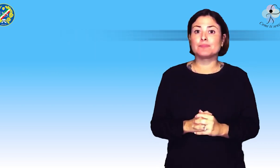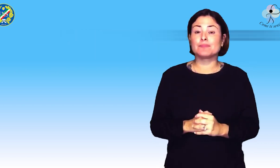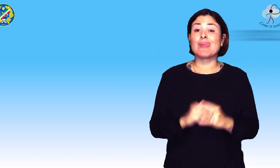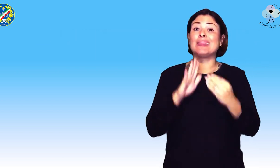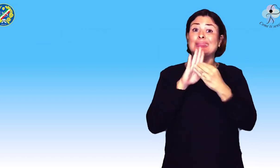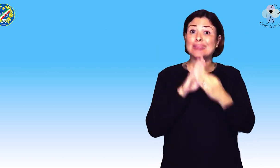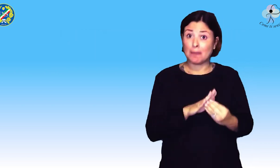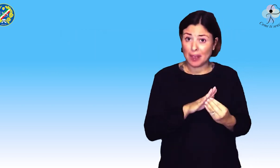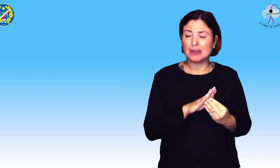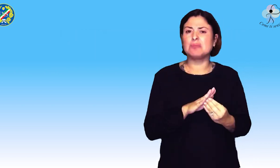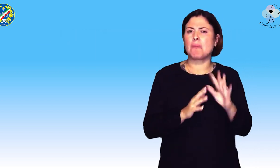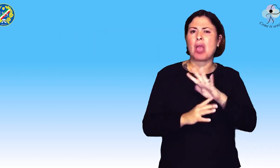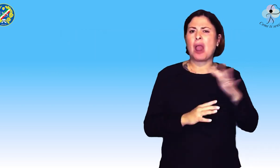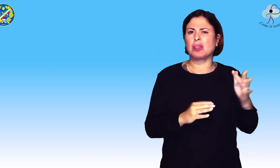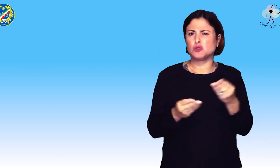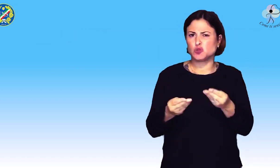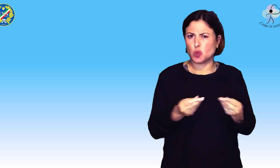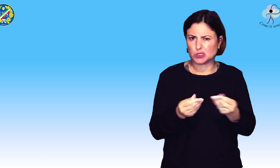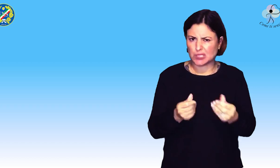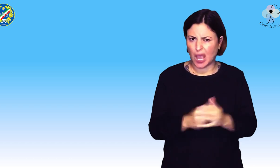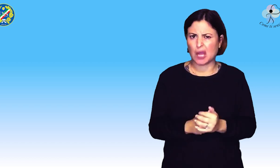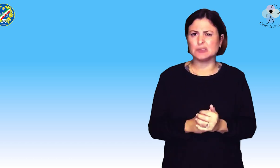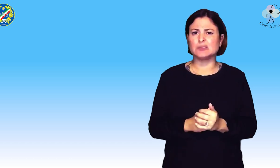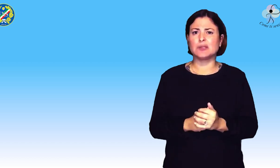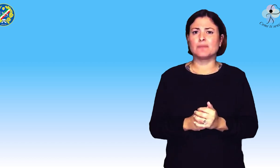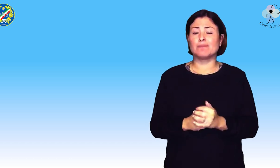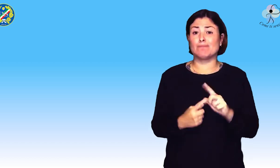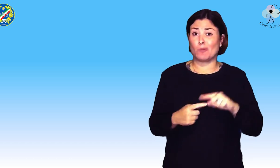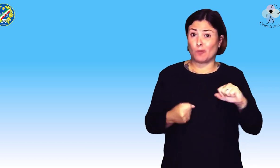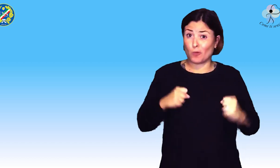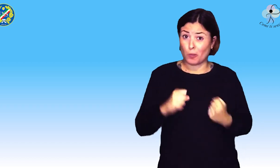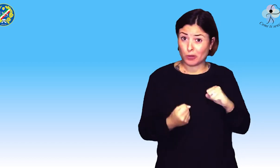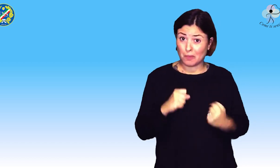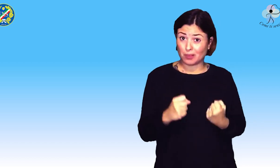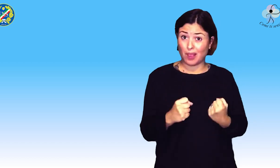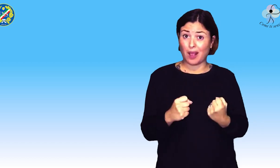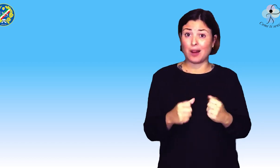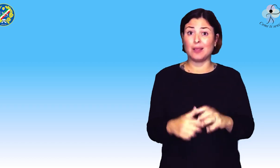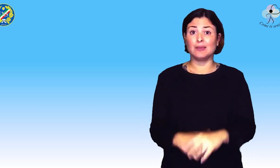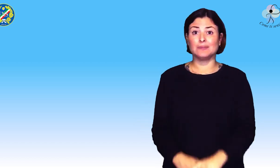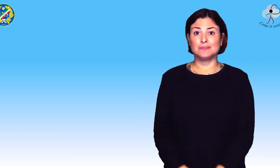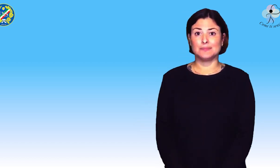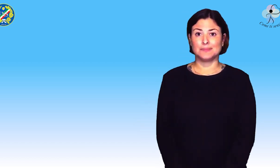e la dipendenza da più sostanze o comportamenti.